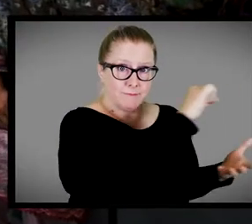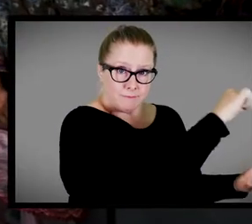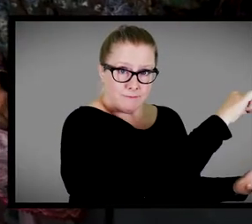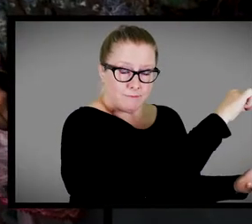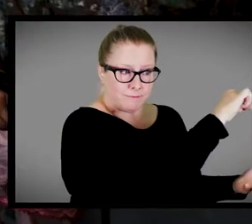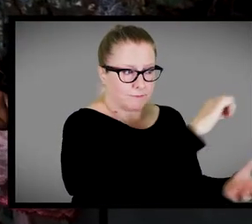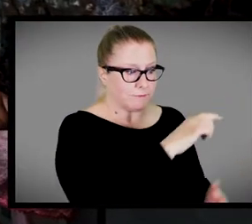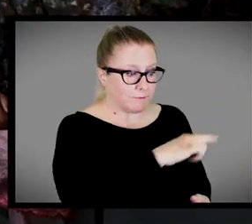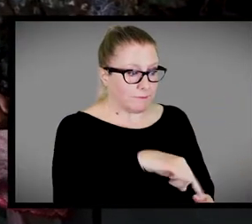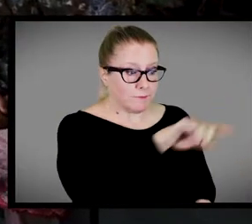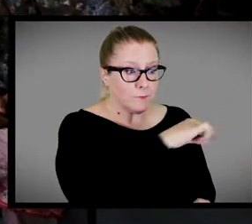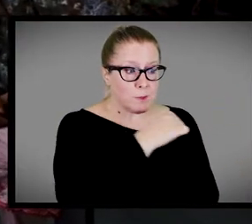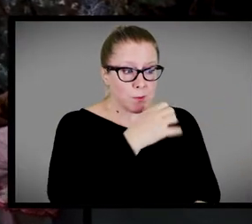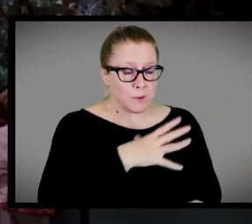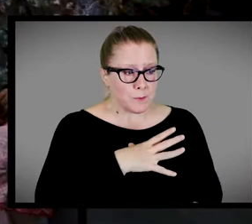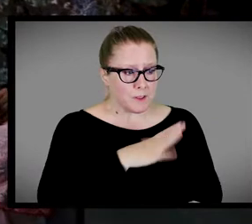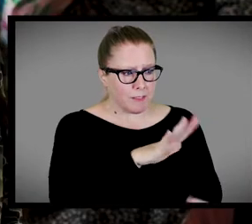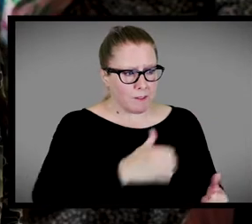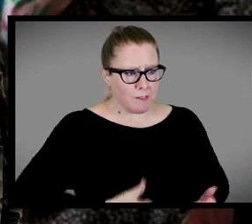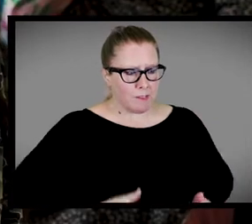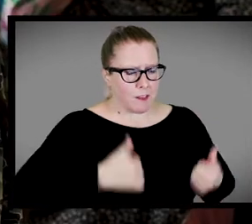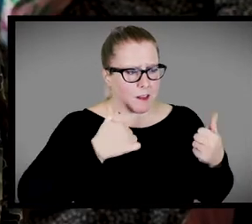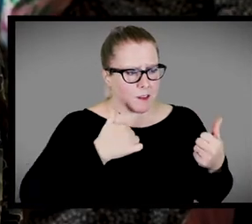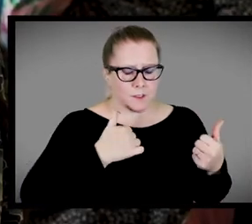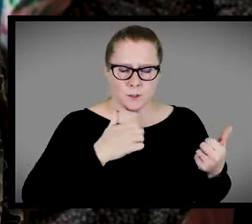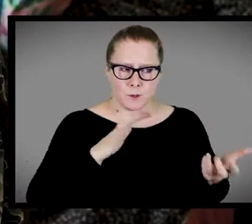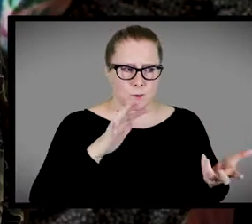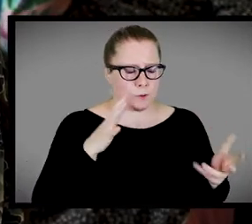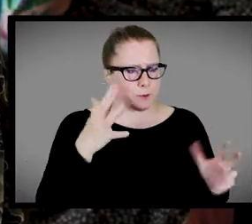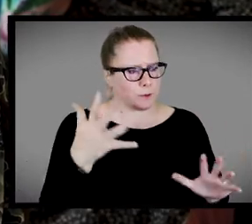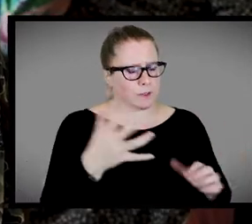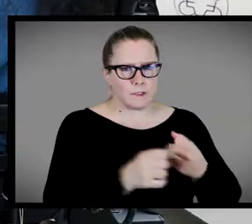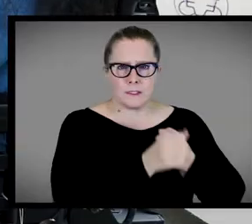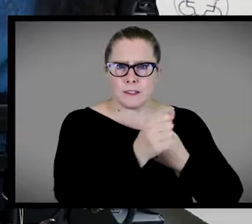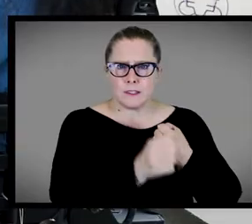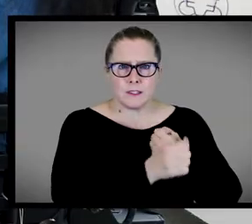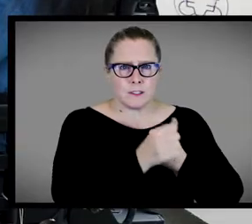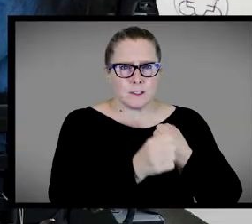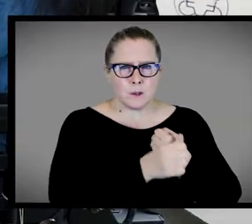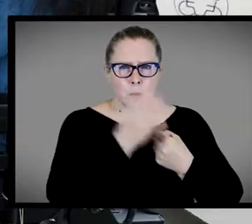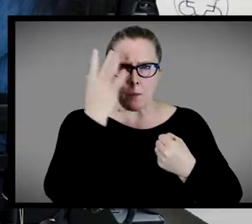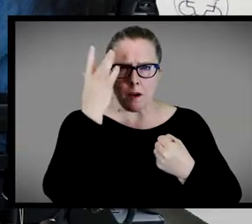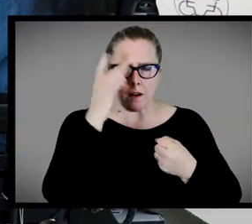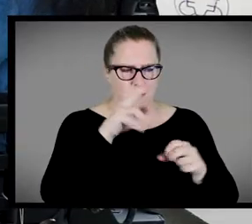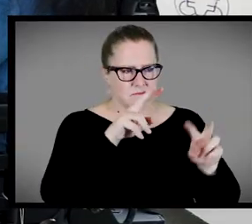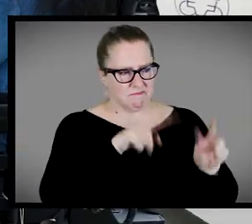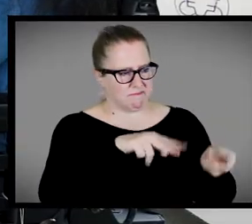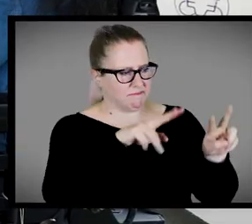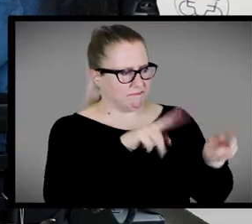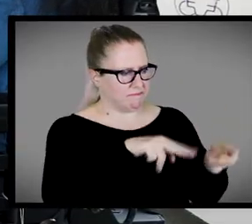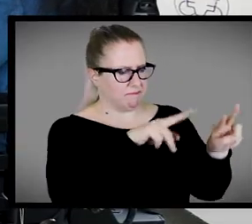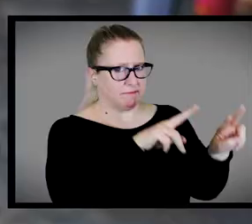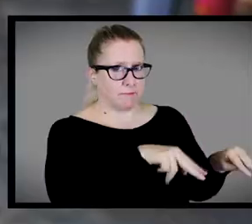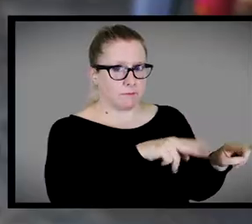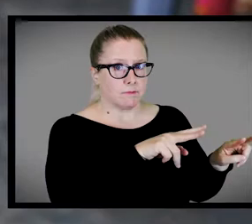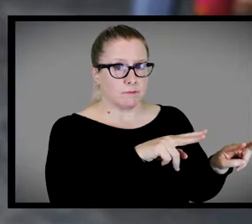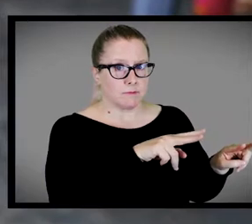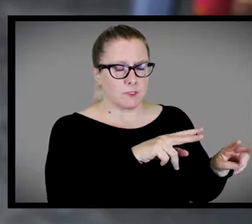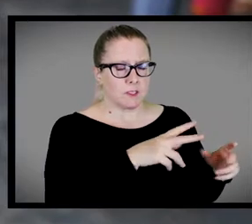حياة هؤلاء النساء معرضة للخطر بسبب وصمة العار والعوائق التي تحول دون الوصول إلى رعاية الصحة الإنجابية.